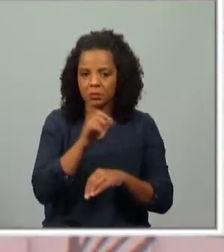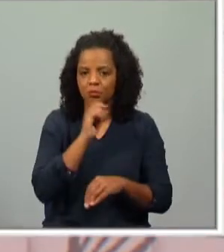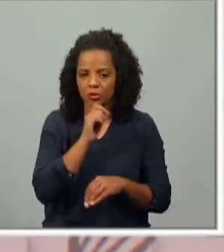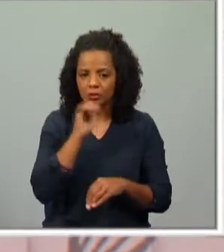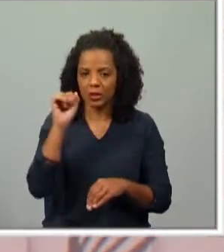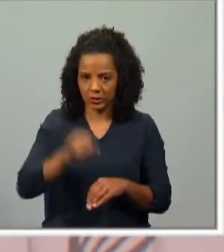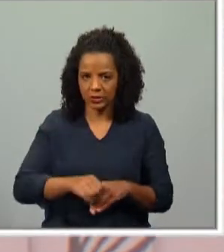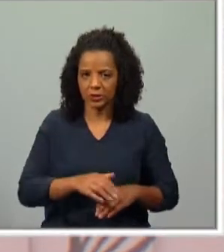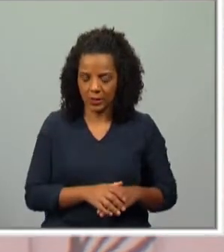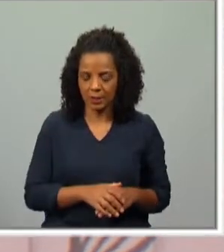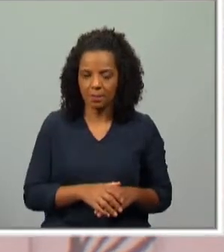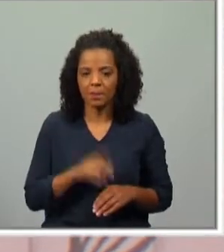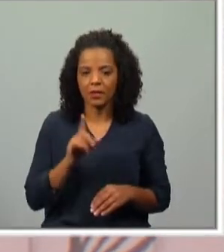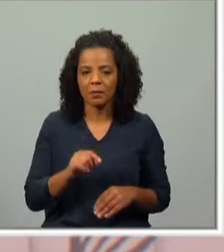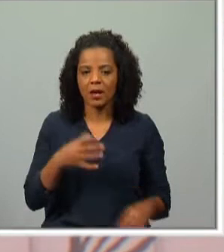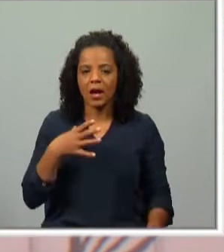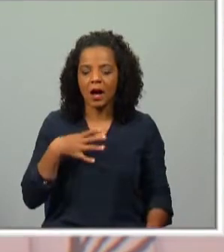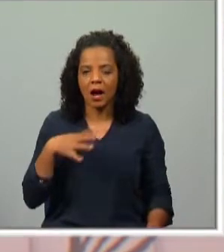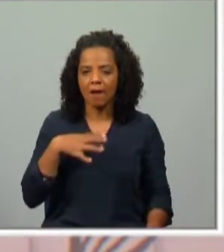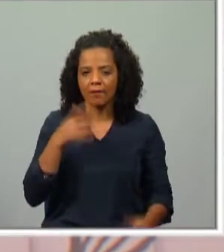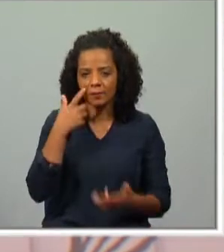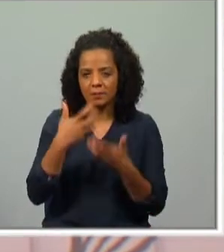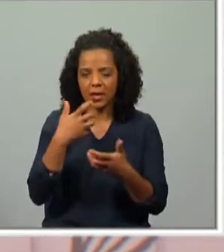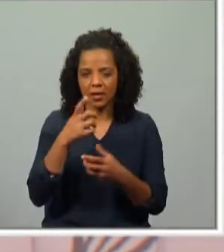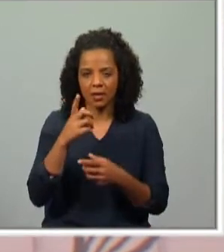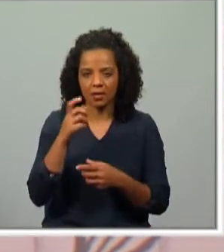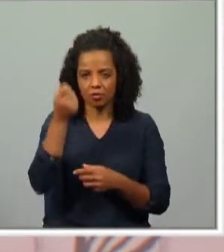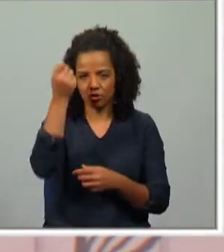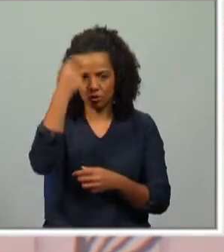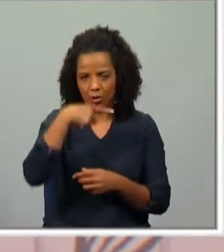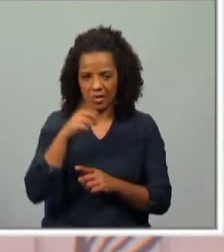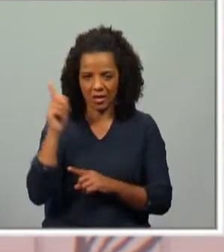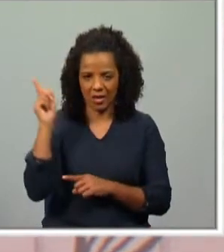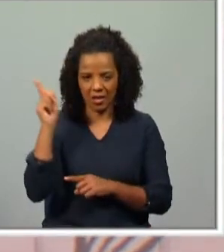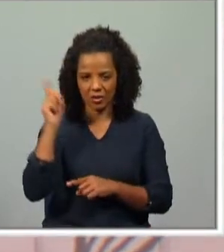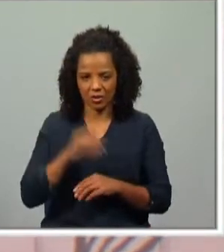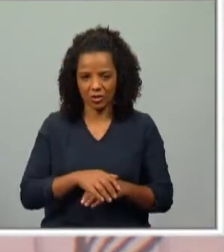uma baleia branca e quer dar particular destaque a esta a história de um gato e 一隻白鯨，想給私人突出這一點貓的故事和